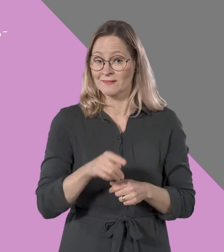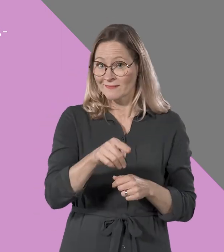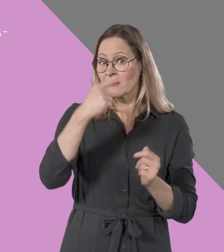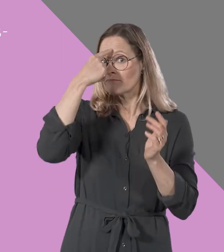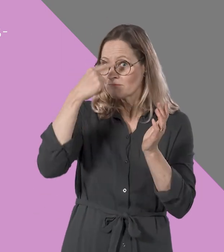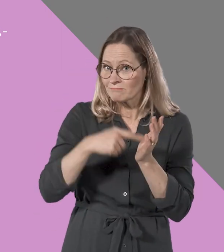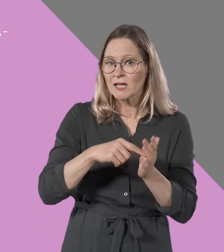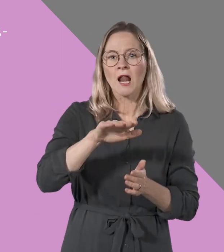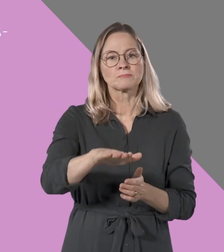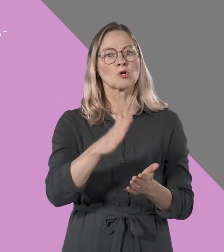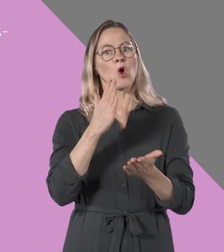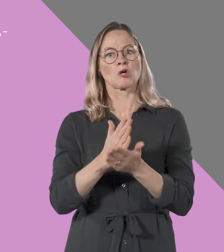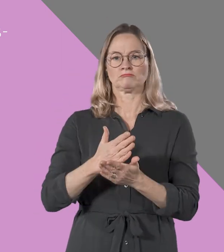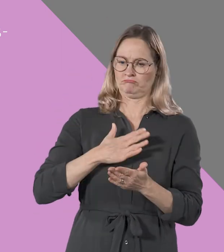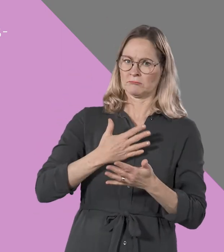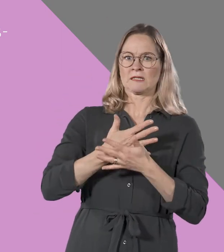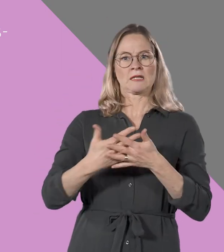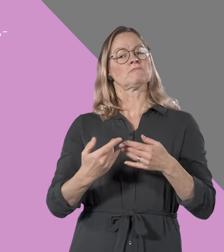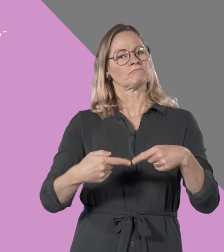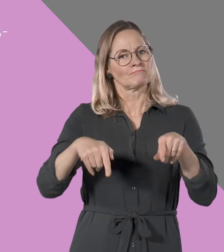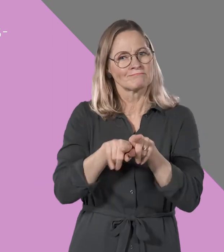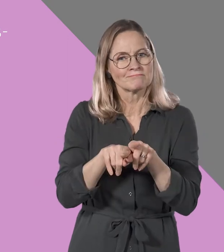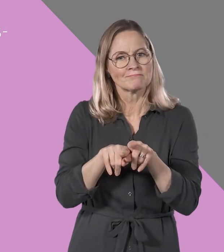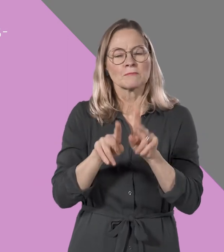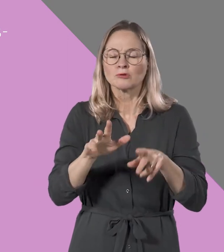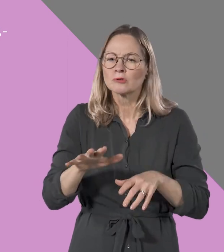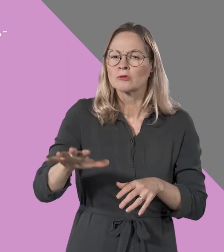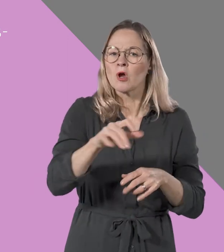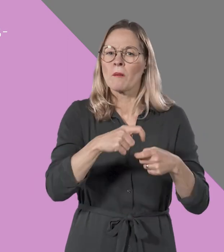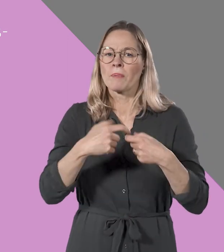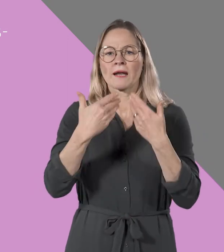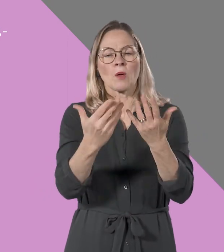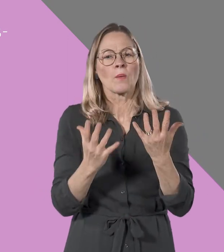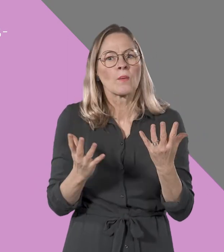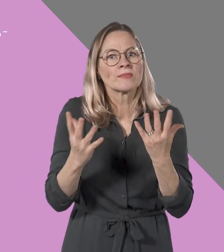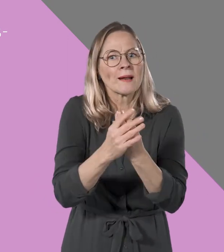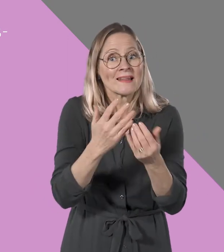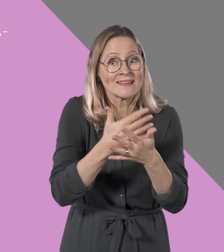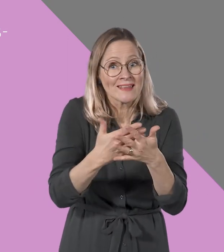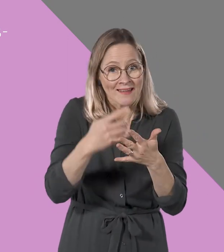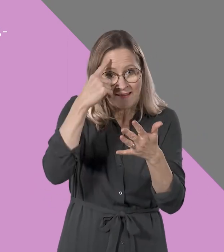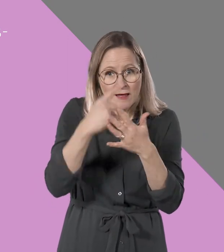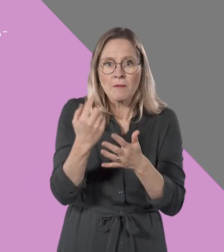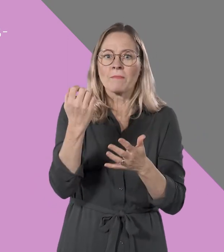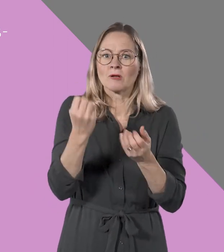Näin varmistetaan, että lapsen oikeus omaan kieleen toteutuu - ja että koko perheelle luodaan mahdollisuudet -